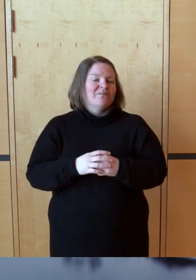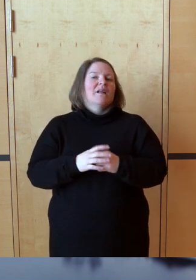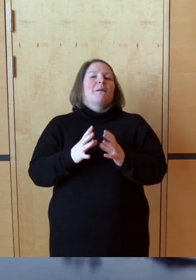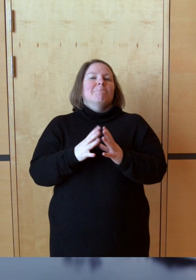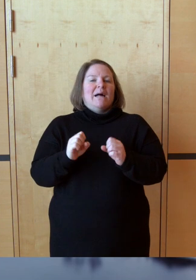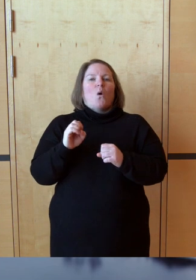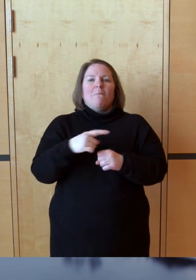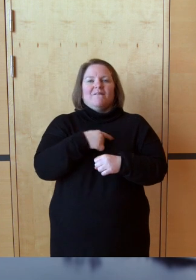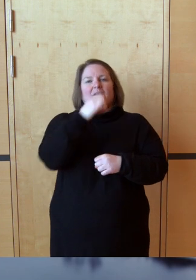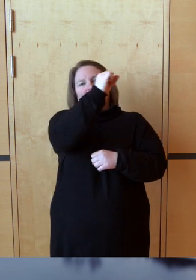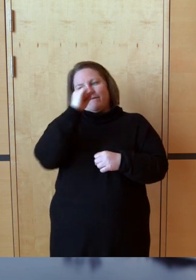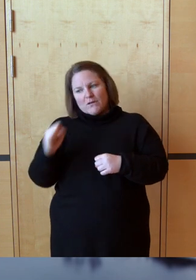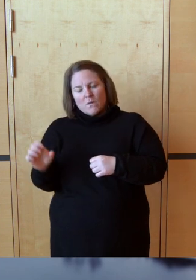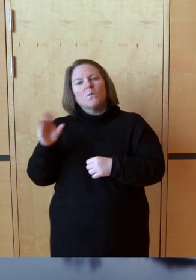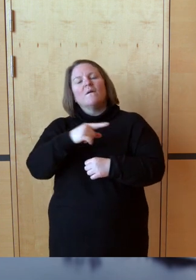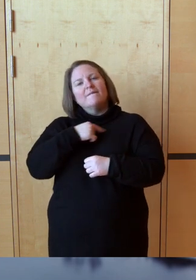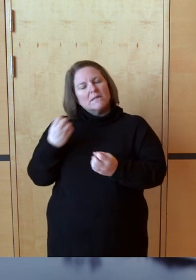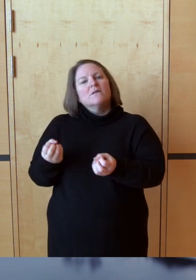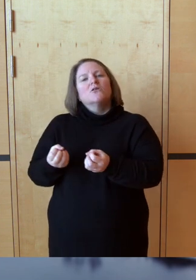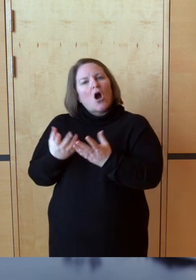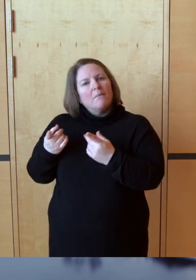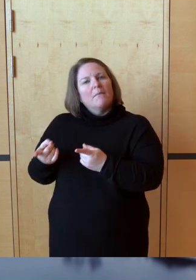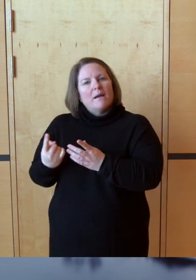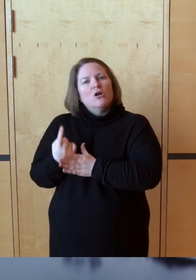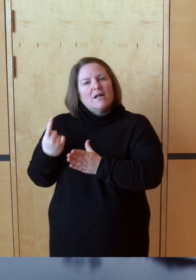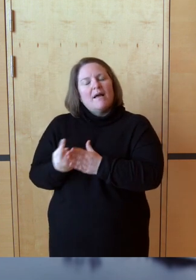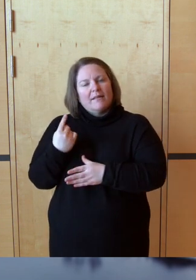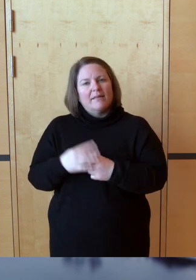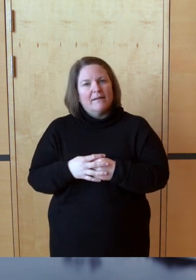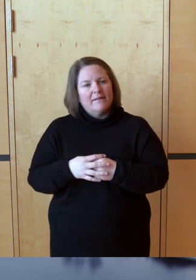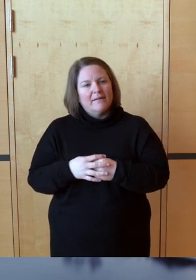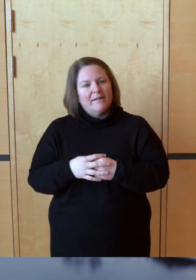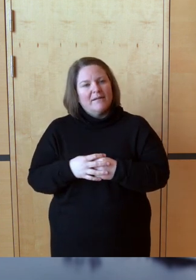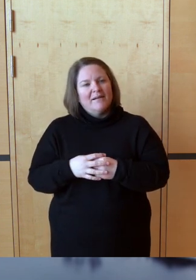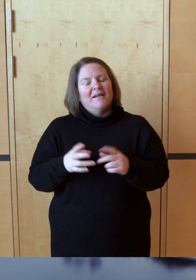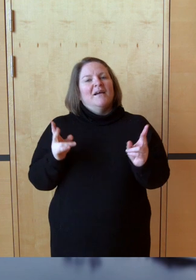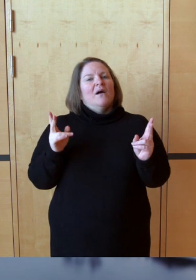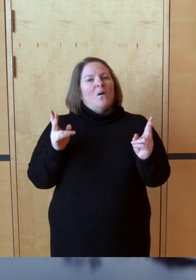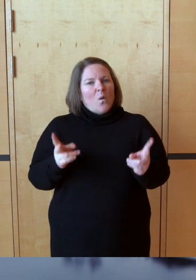Så skapar det också ner en ny förmåga